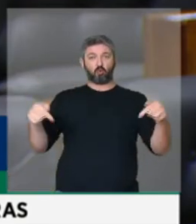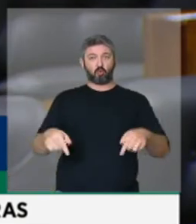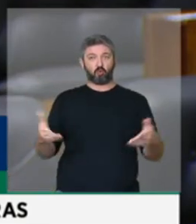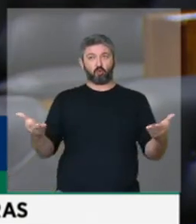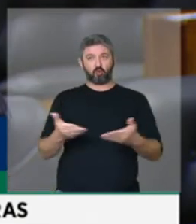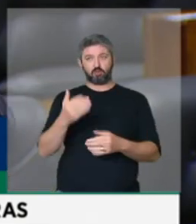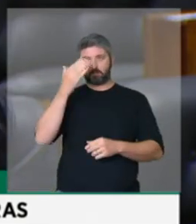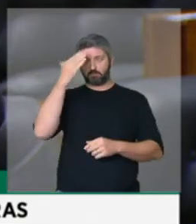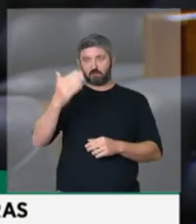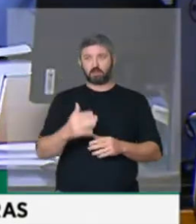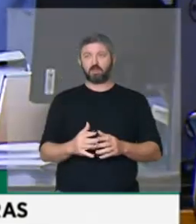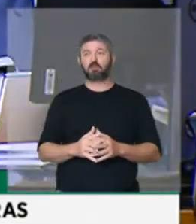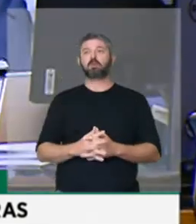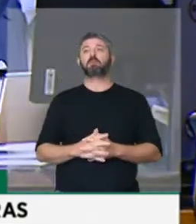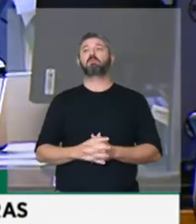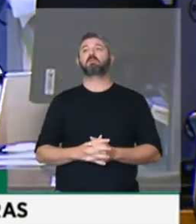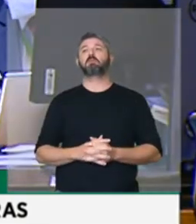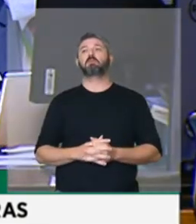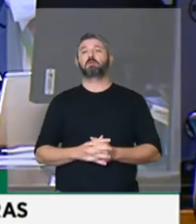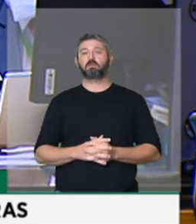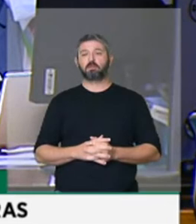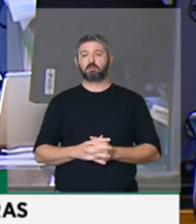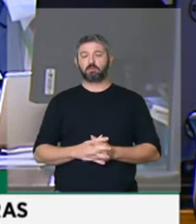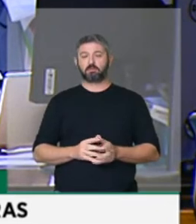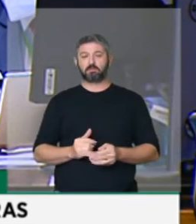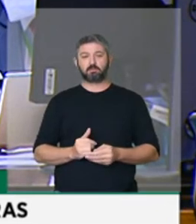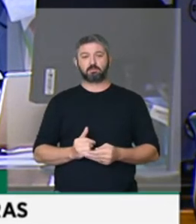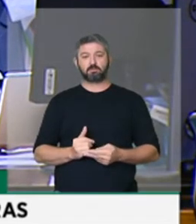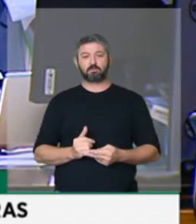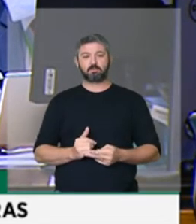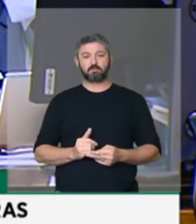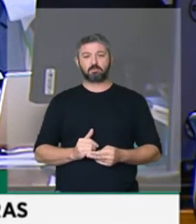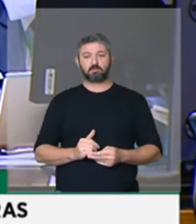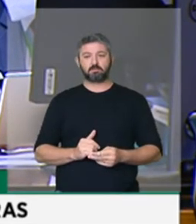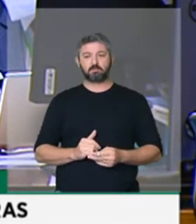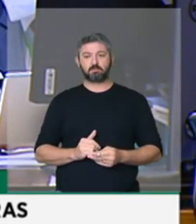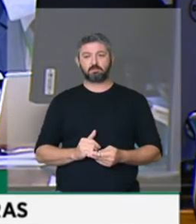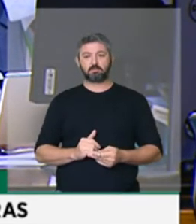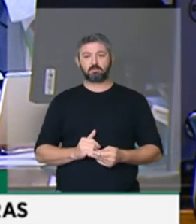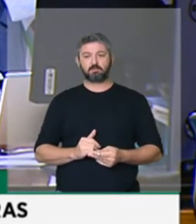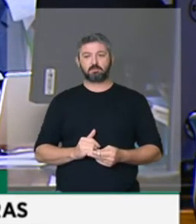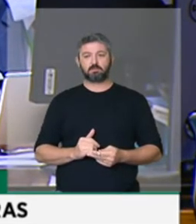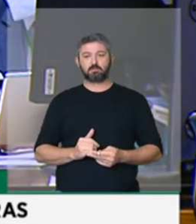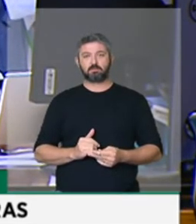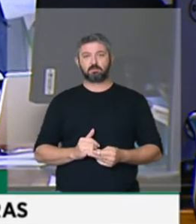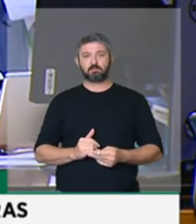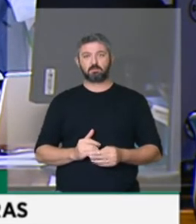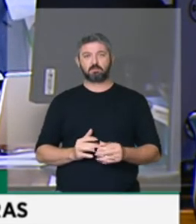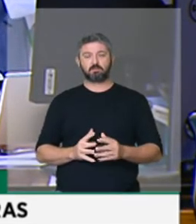QUE SE POR ACASO... ELE VIER A VOTAR AS DELIBERAÇÕES QUE AQUI ESTÃO PRESENTES É MAIS UM MOTIVO ENTRE OS DEMAIS A QUE GENTE JÁ TEVE AQUI A OPORTUNIDADE DE ELENCAR DA